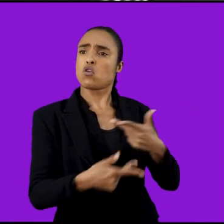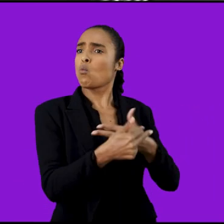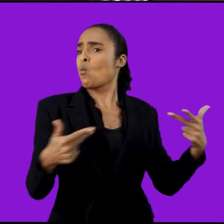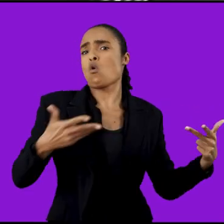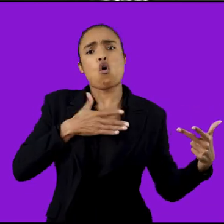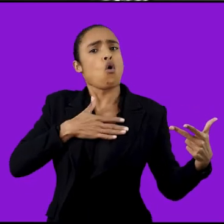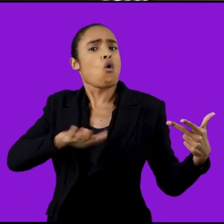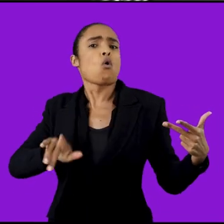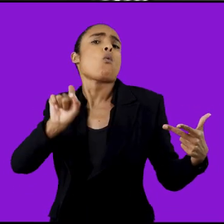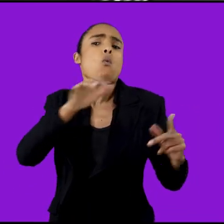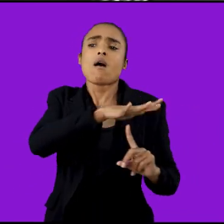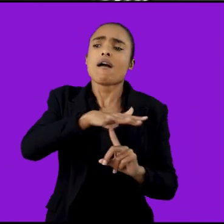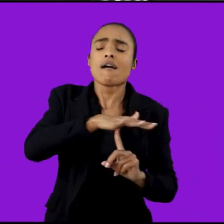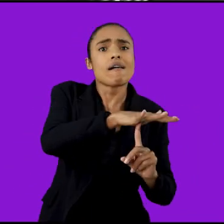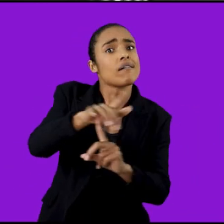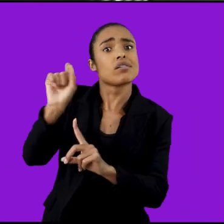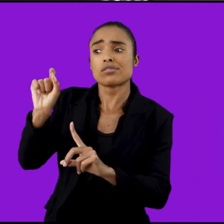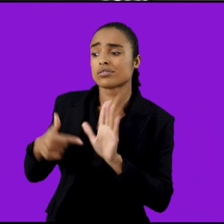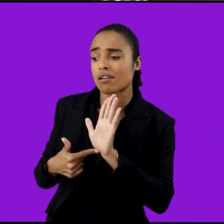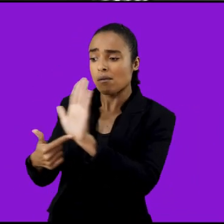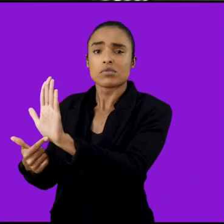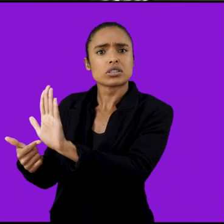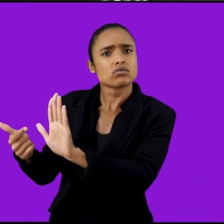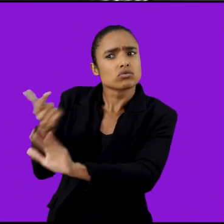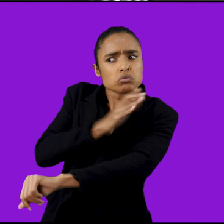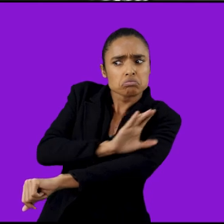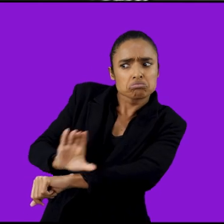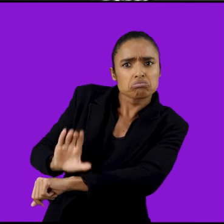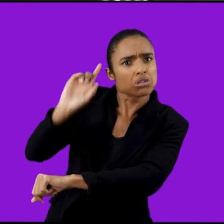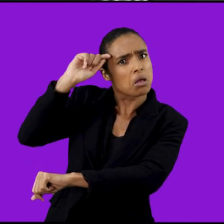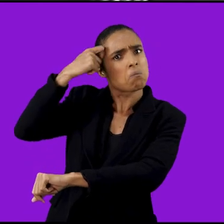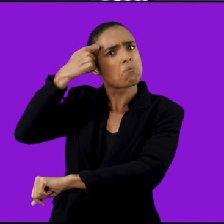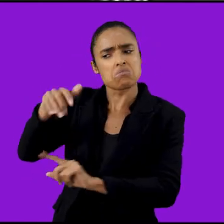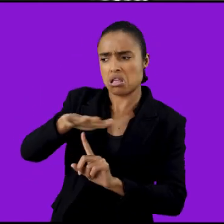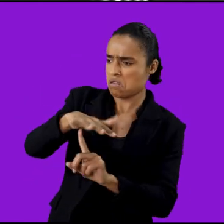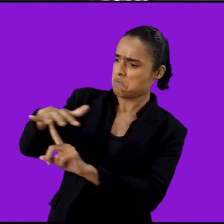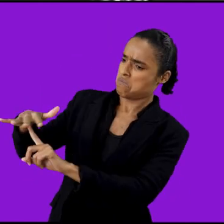eles não gostavam muito do que a gente trazia enquanto cultura e que. Que era uma feira